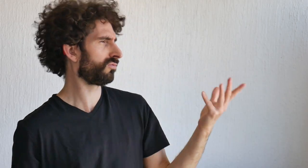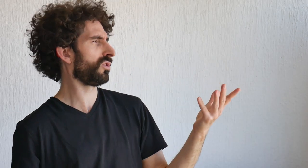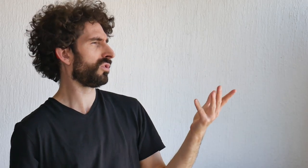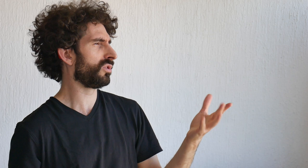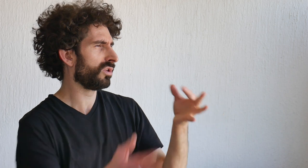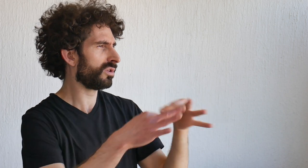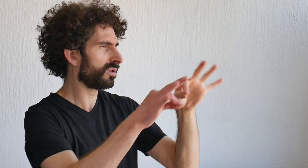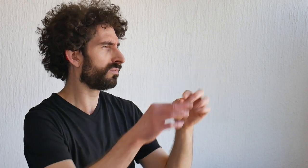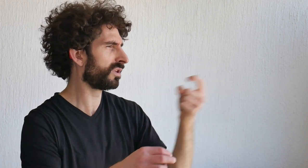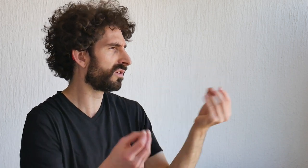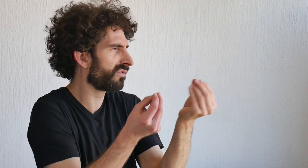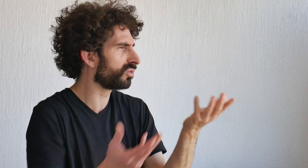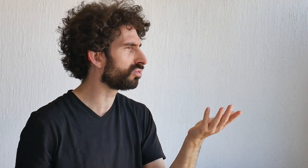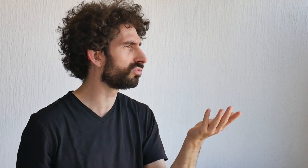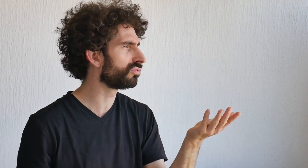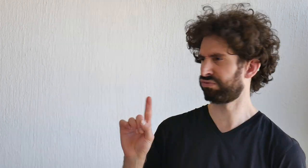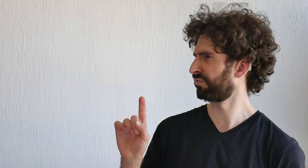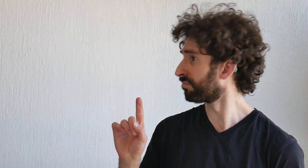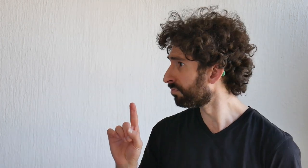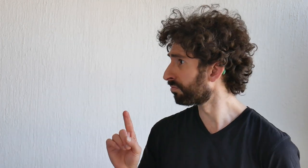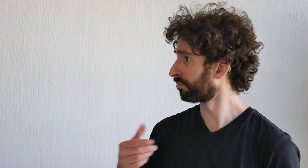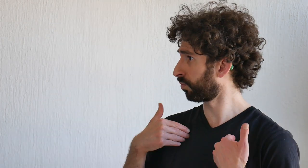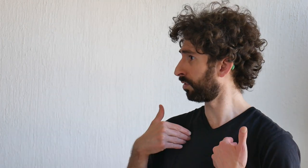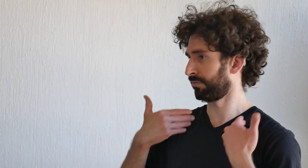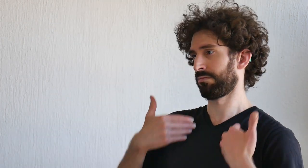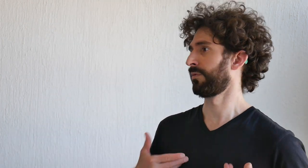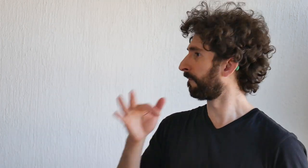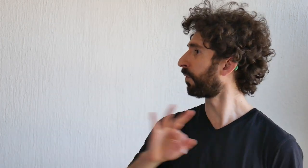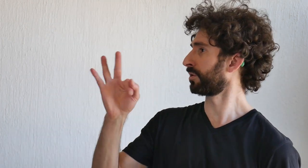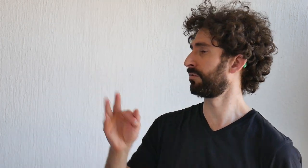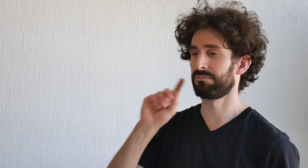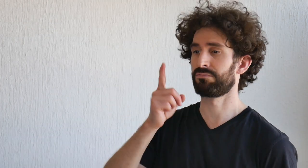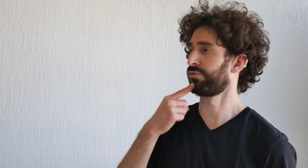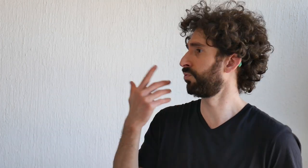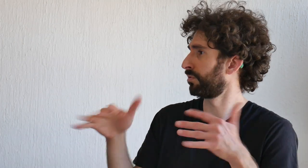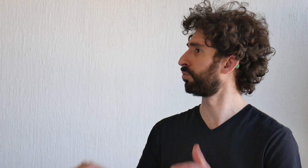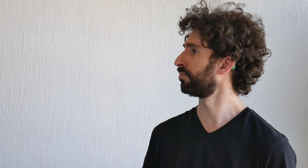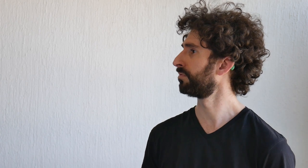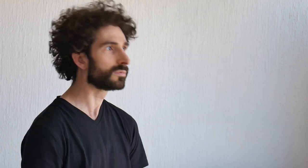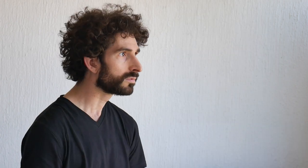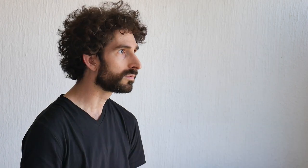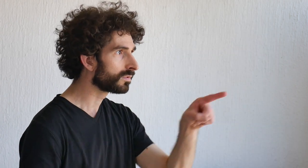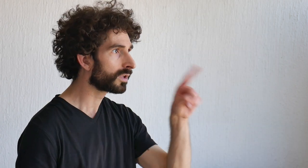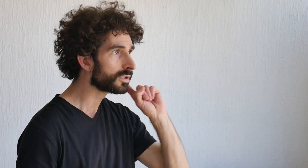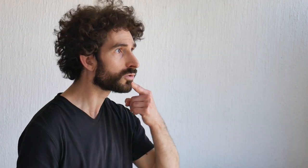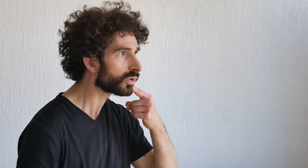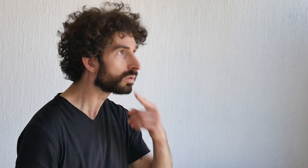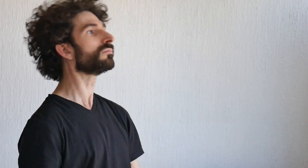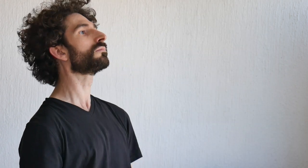Ben alors, tu viens de quel pays ? Moi ? Je suis français. Je suis sourd, c'est tout. Tu es sourd ?